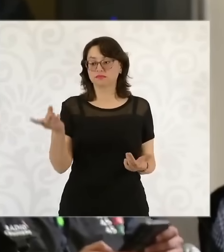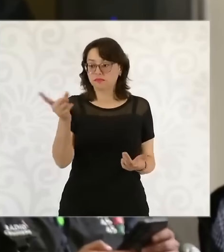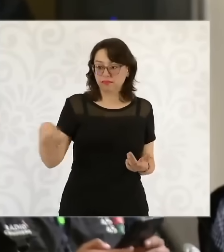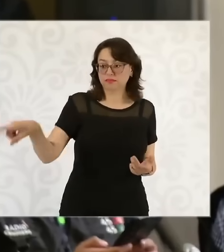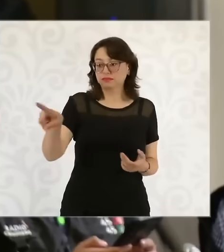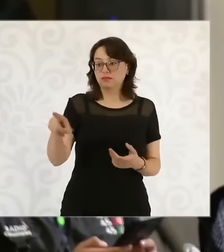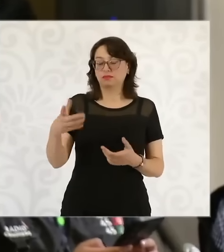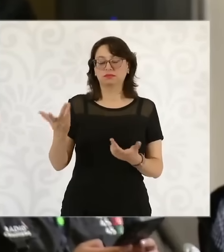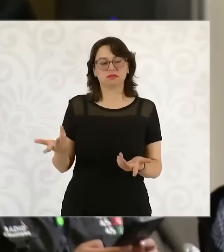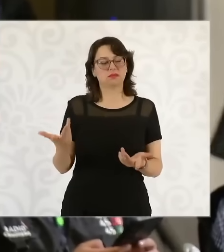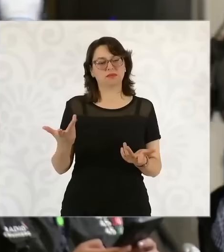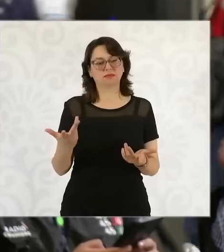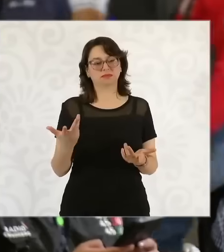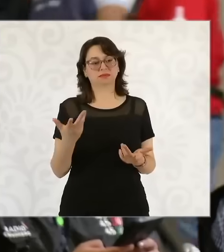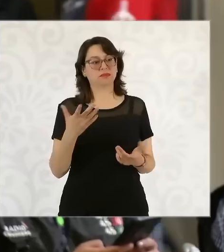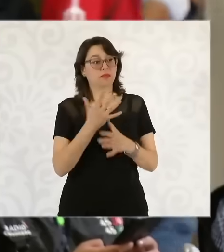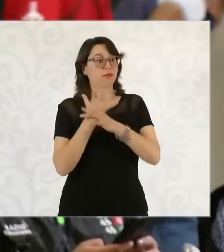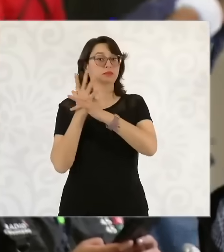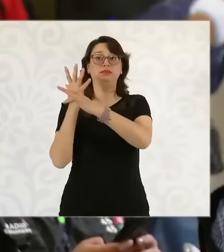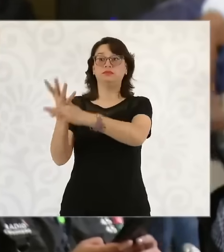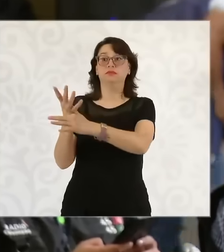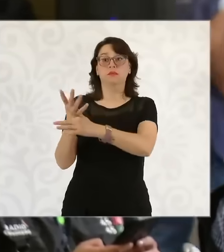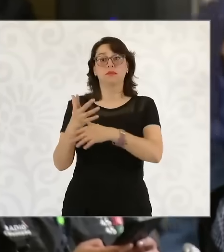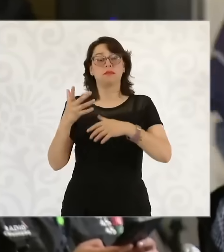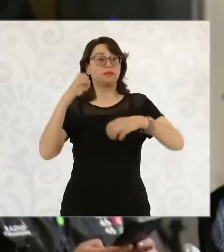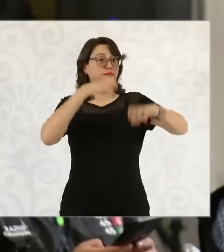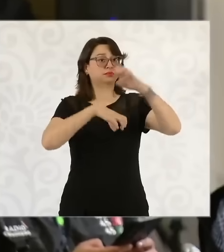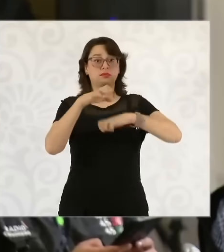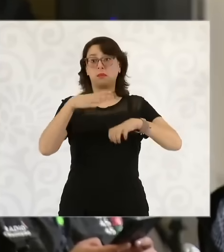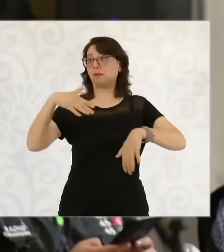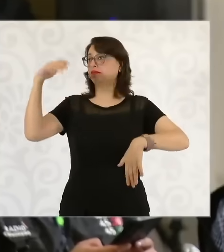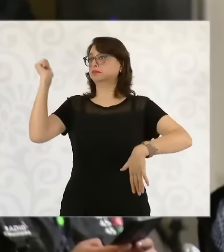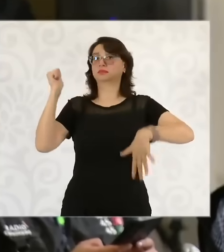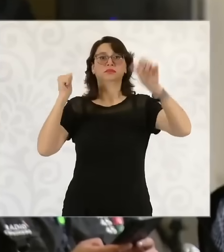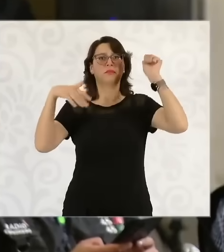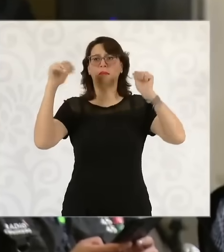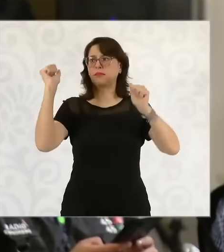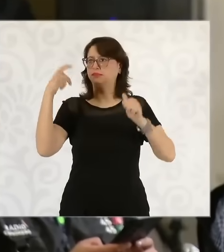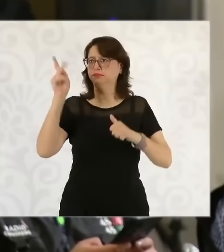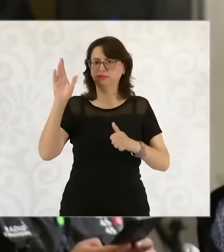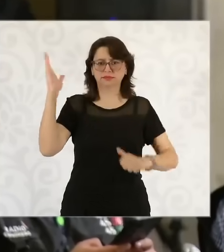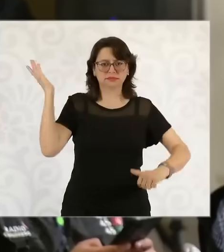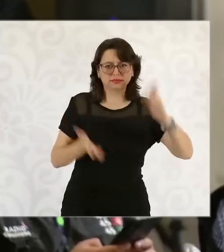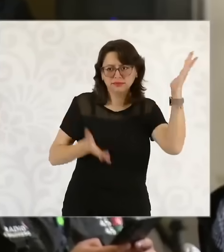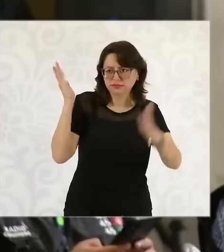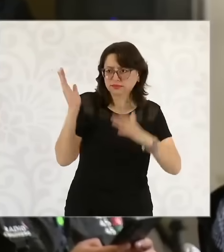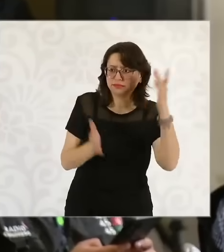que la 4T espanta las inversiones y también qué piensa presidenta del optimismo y de la confianza